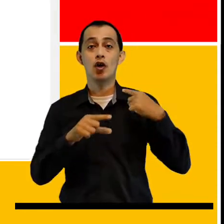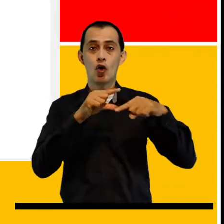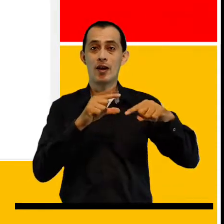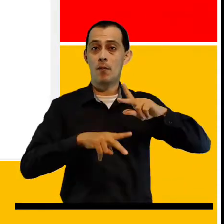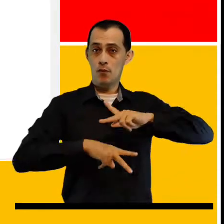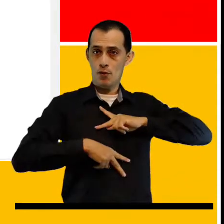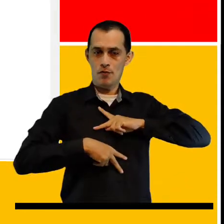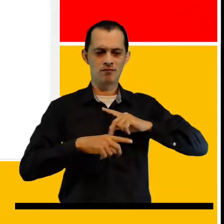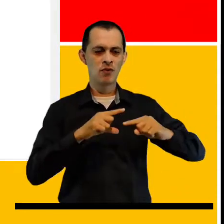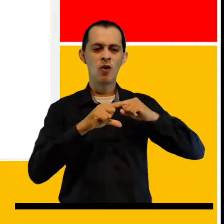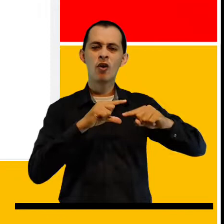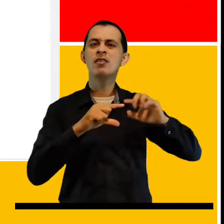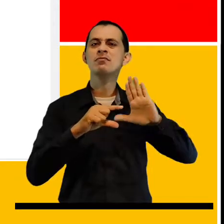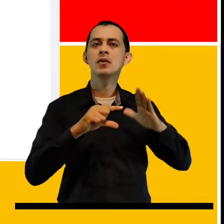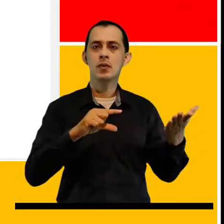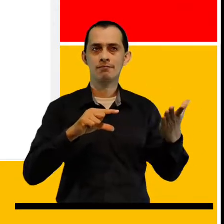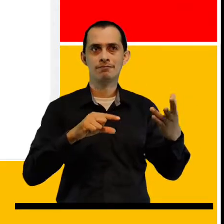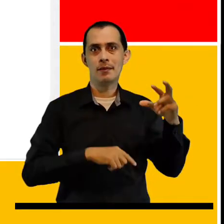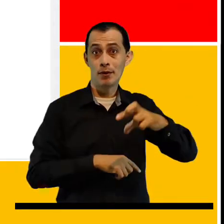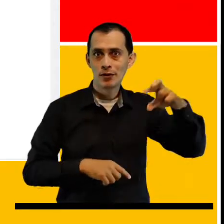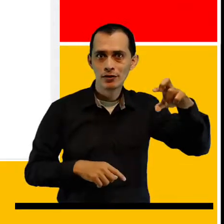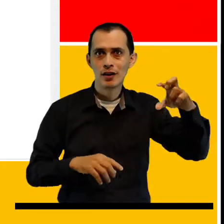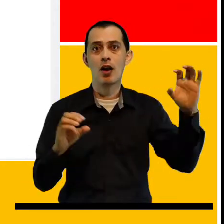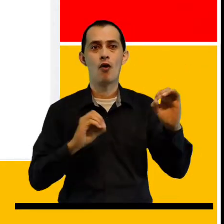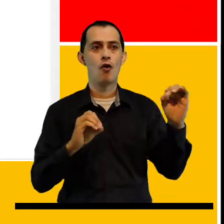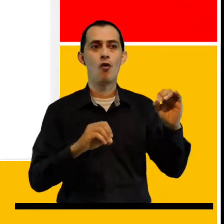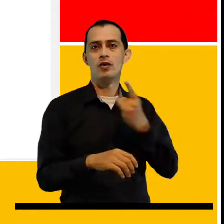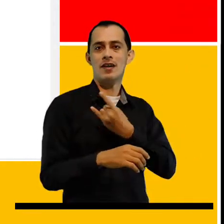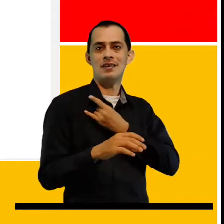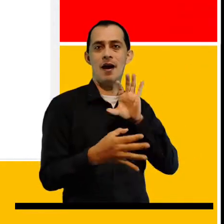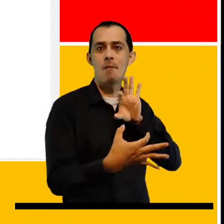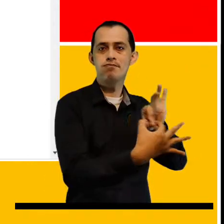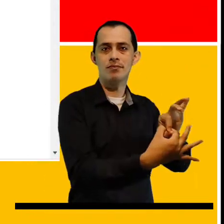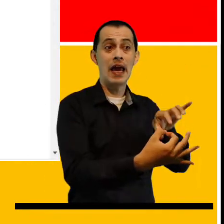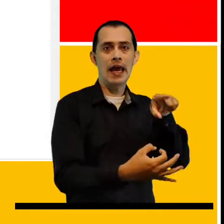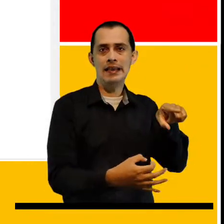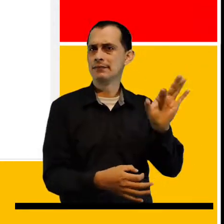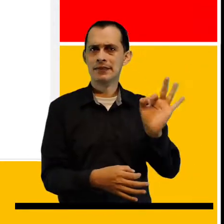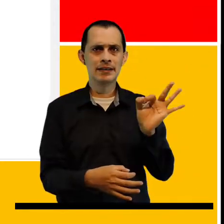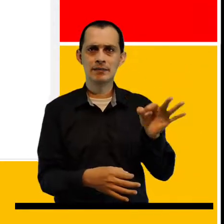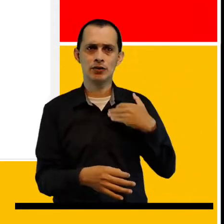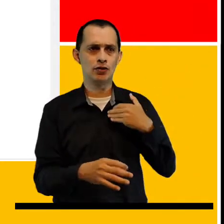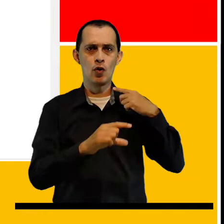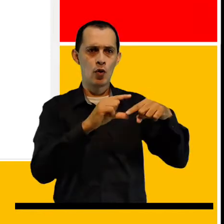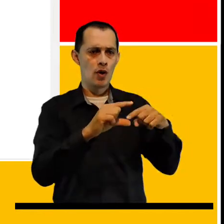se use el email institucional que sea de uso constante y, si no uno personal, pero de carácter